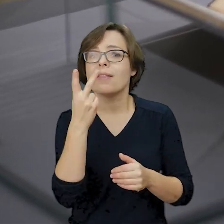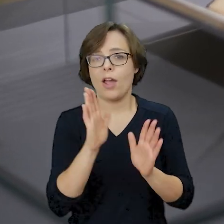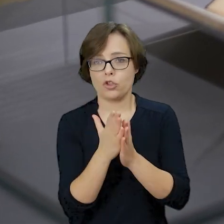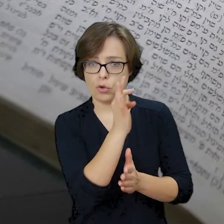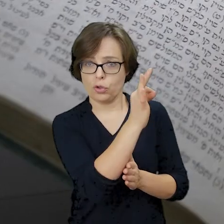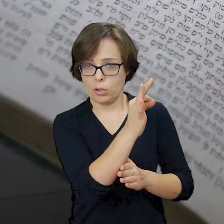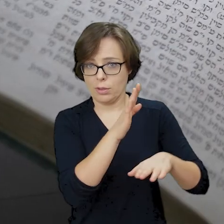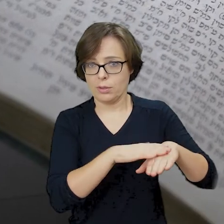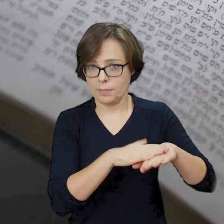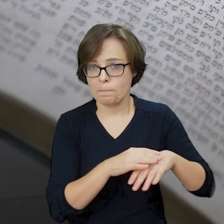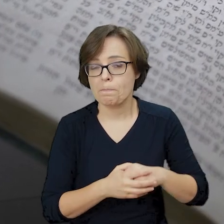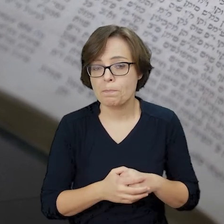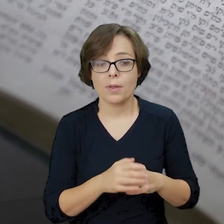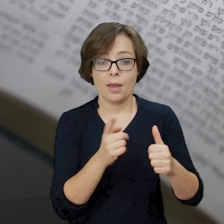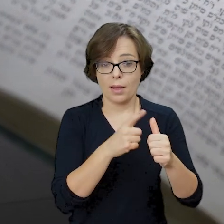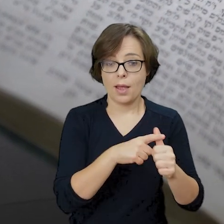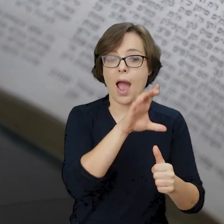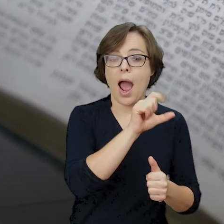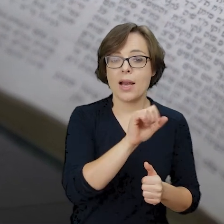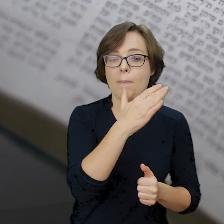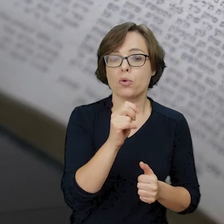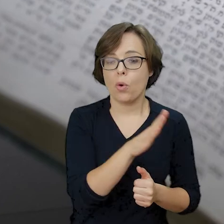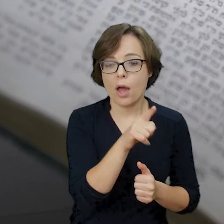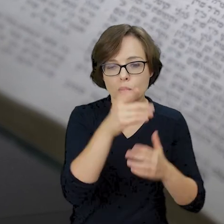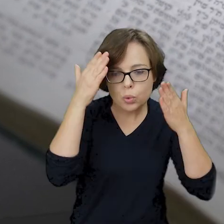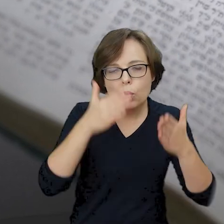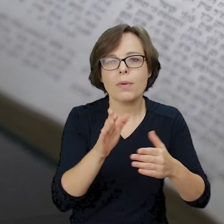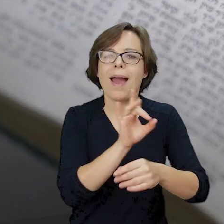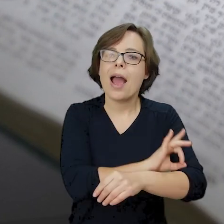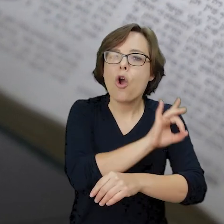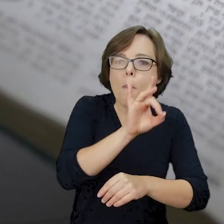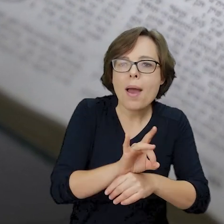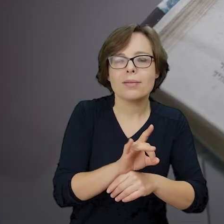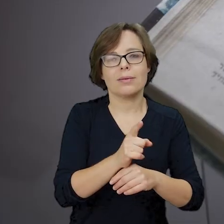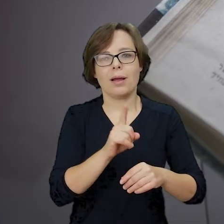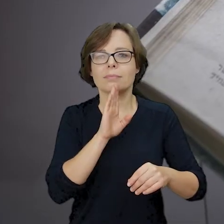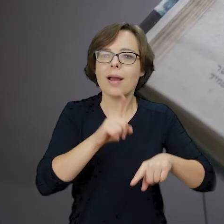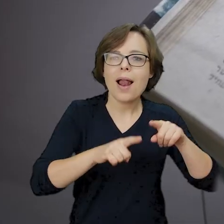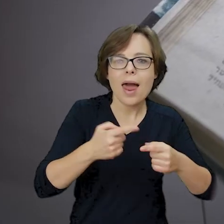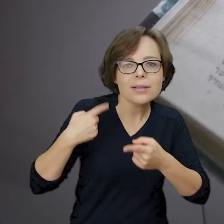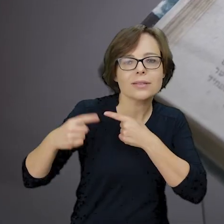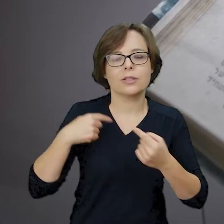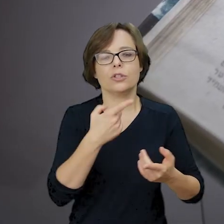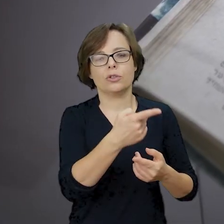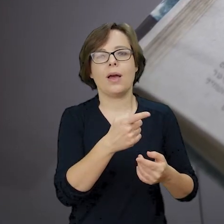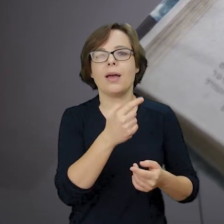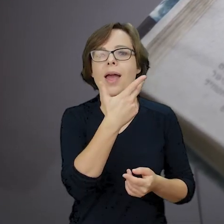Przykadem możę być Alij Meszulasz, skupiająca się na geometrii klasycznej, trygonometrii, algebrze i astronomii.